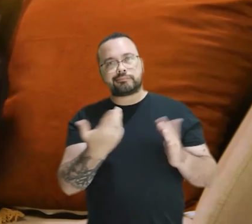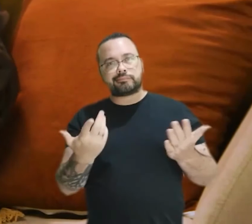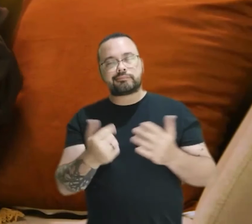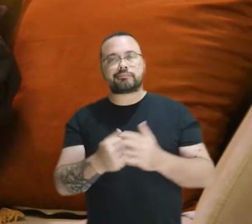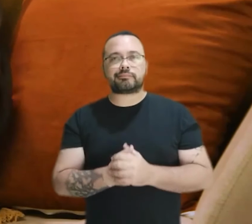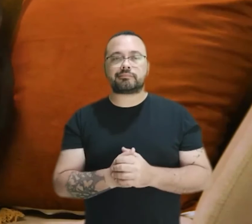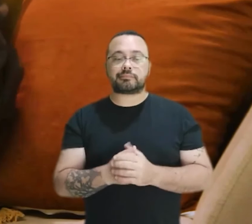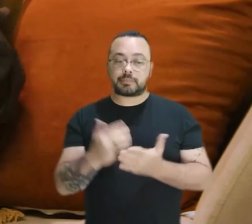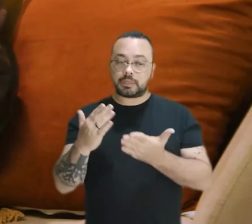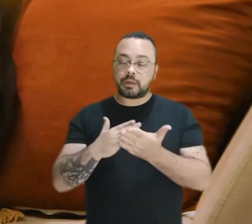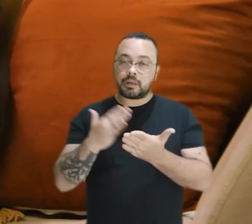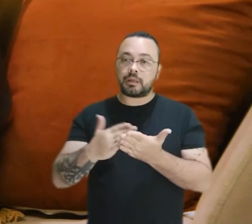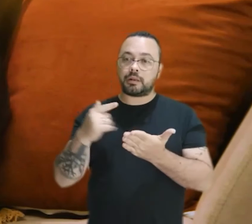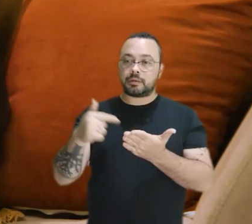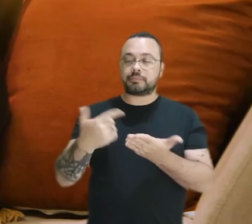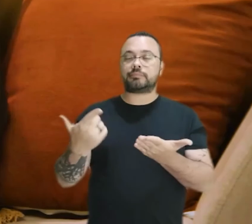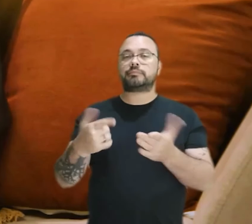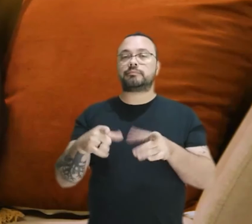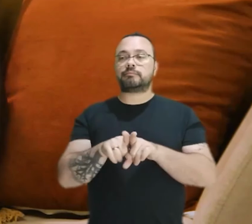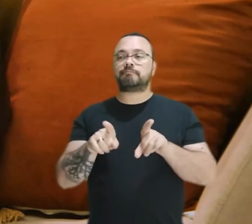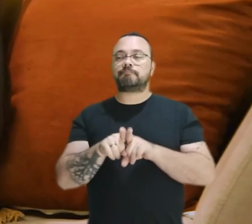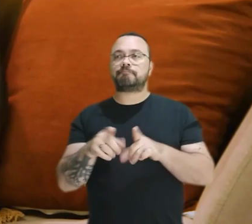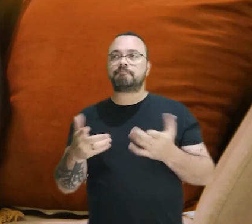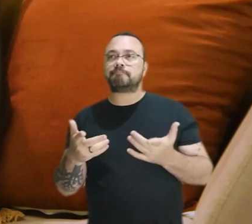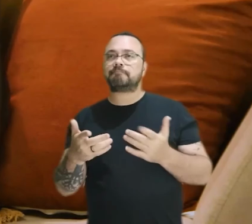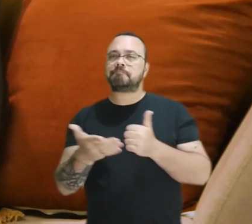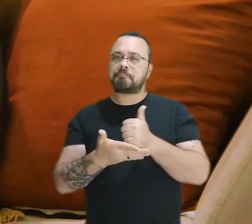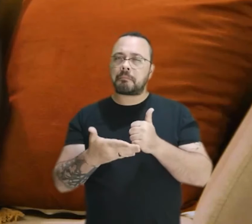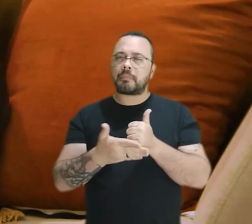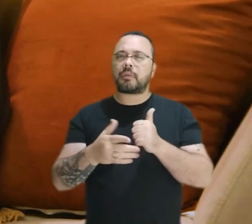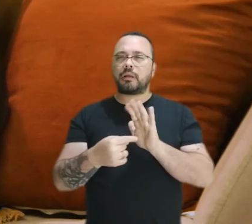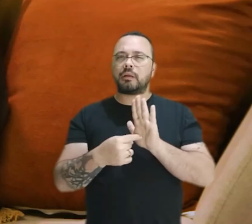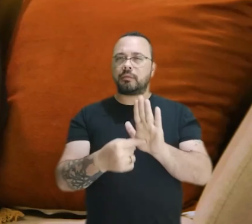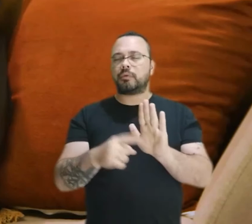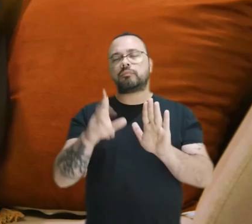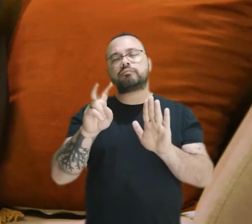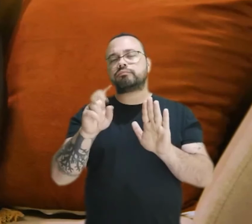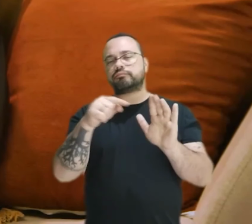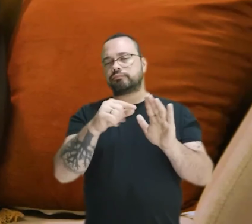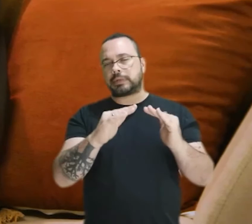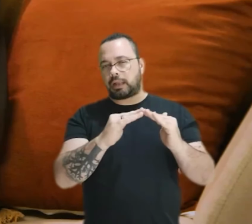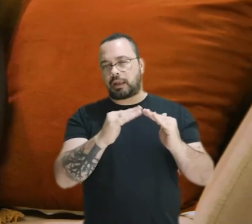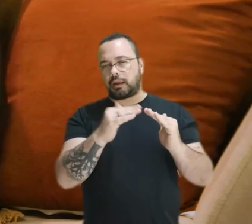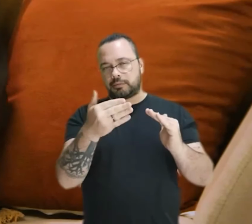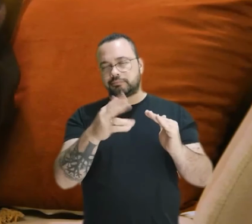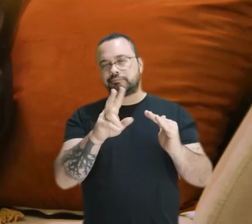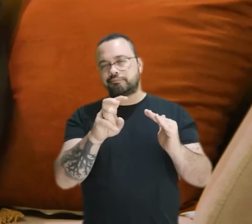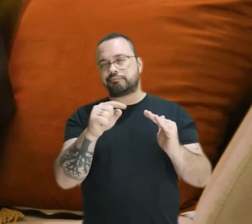E é um livro que trabalha, essencialmente, essa questão da casa, né? Então, de repente,